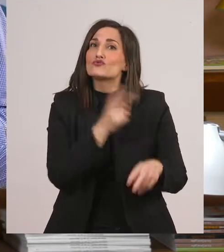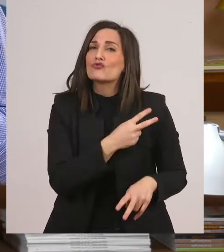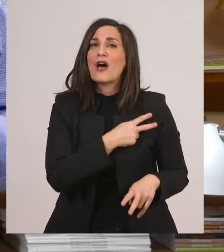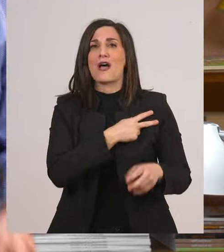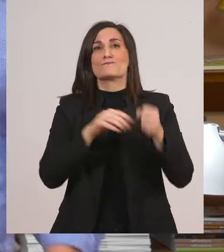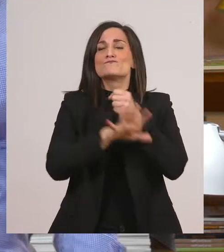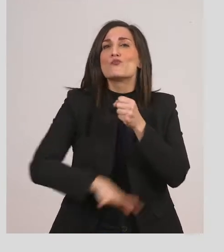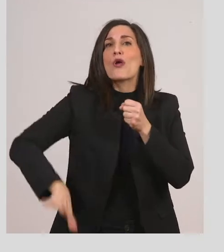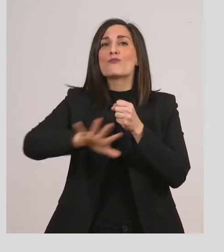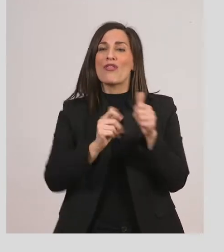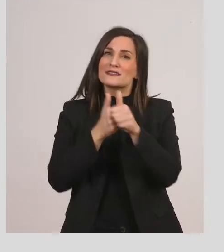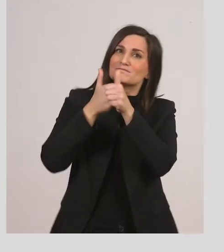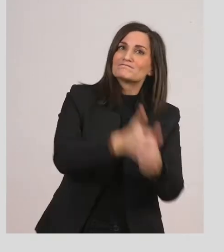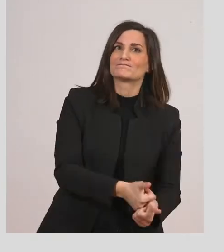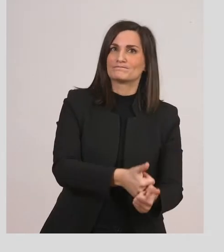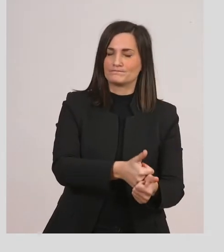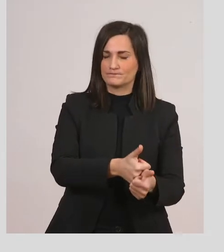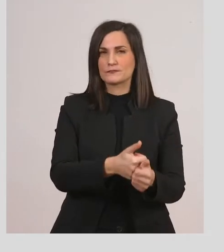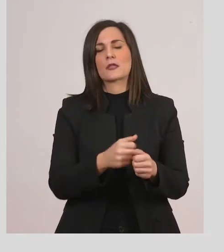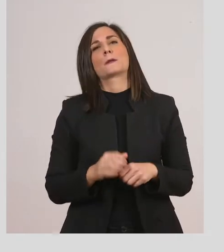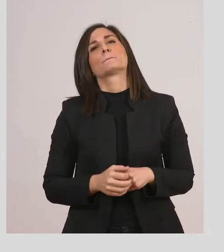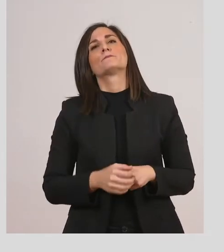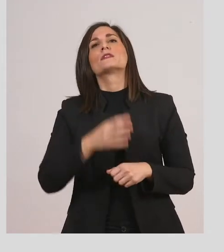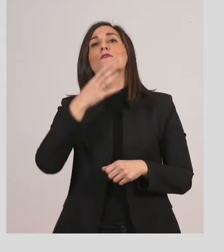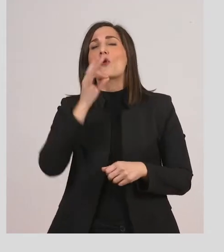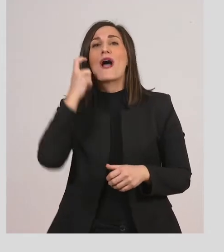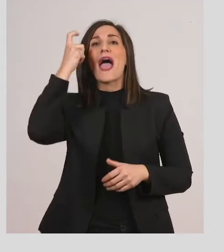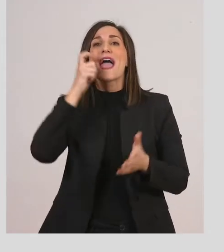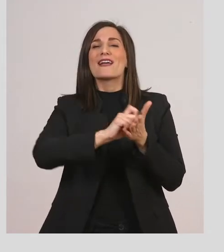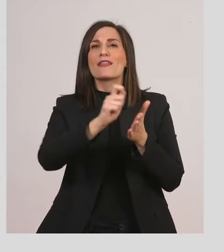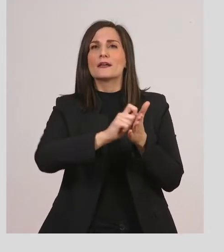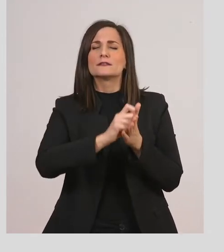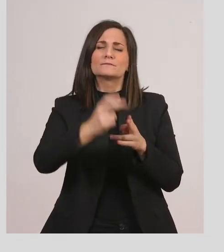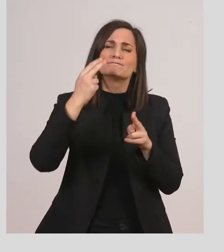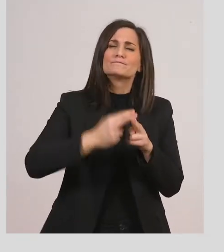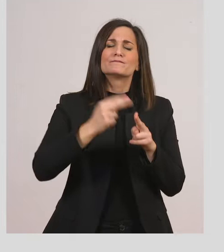Να τις δούμε λίγο κι αυτές. Γιατί είναι πάρα πολύ βασικό και στην έκθεσή μας, να μπορούμε να ελέγχουμε το τι λέμε.